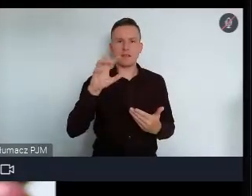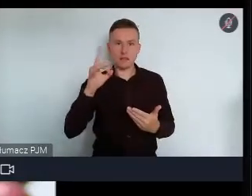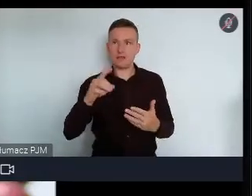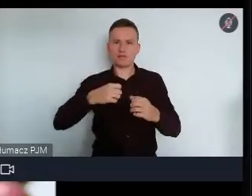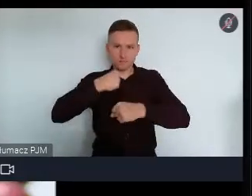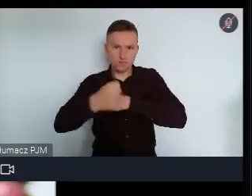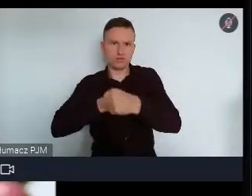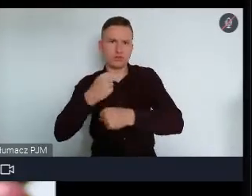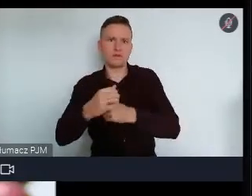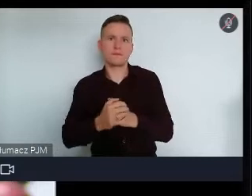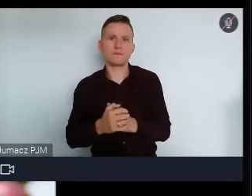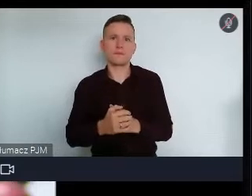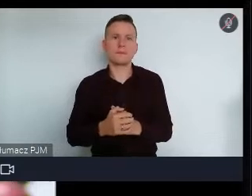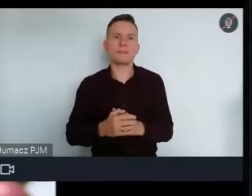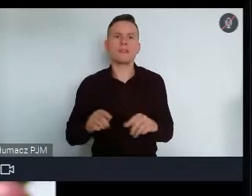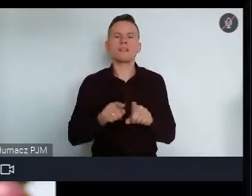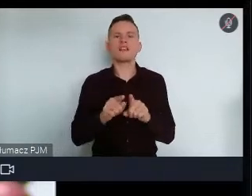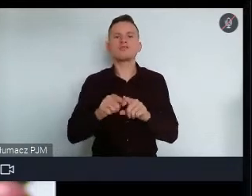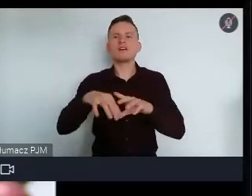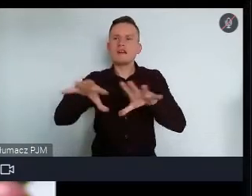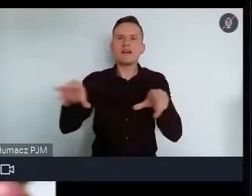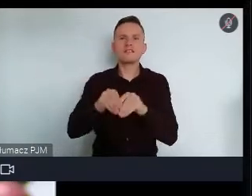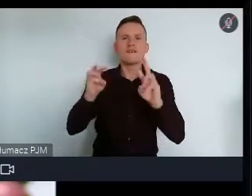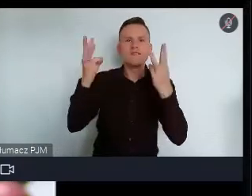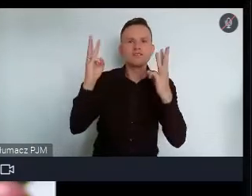podczas warsztatów z obywatelami i interesariuszami.